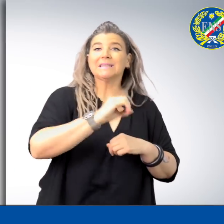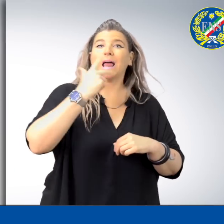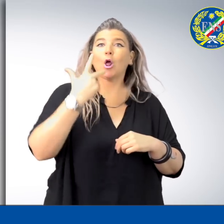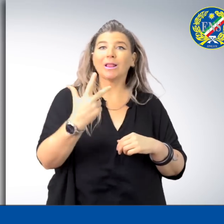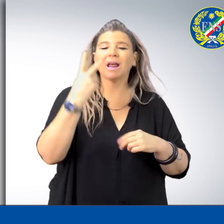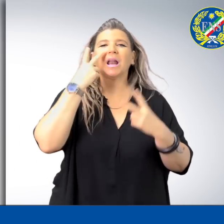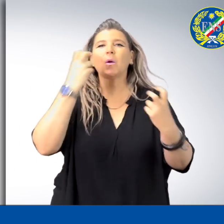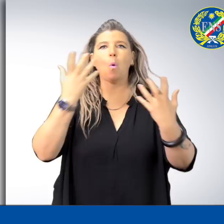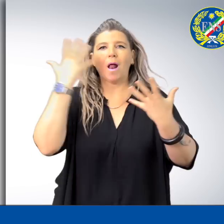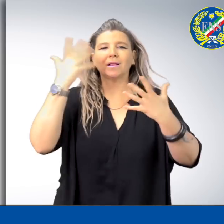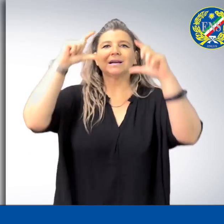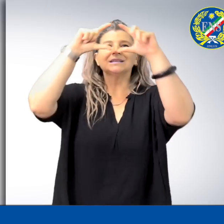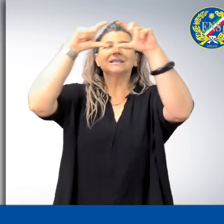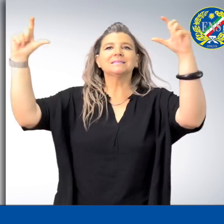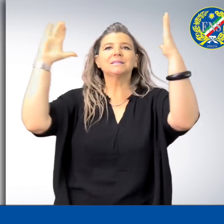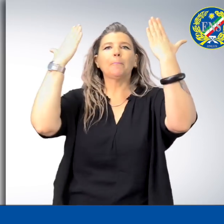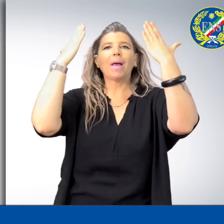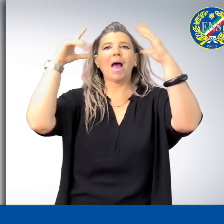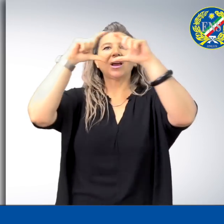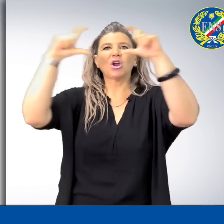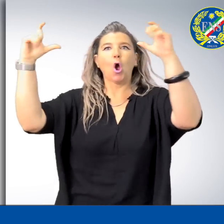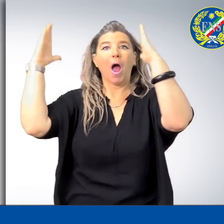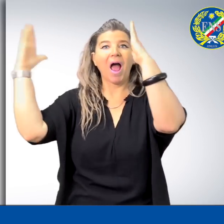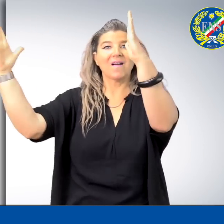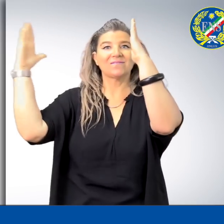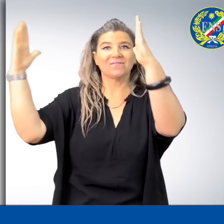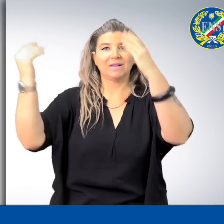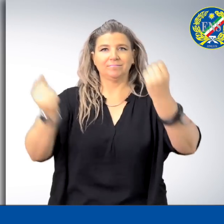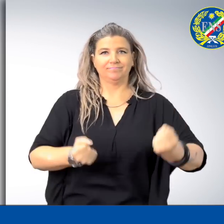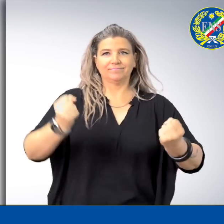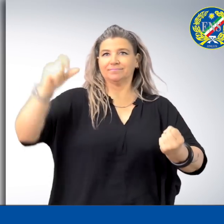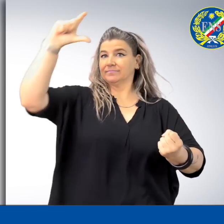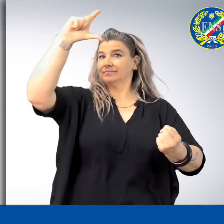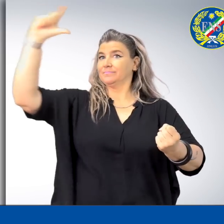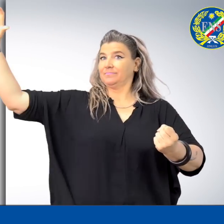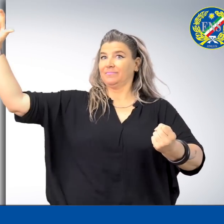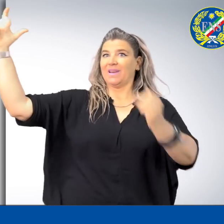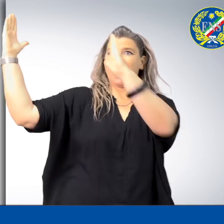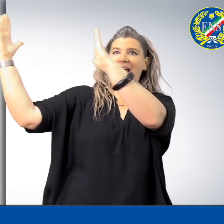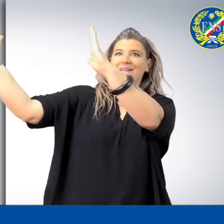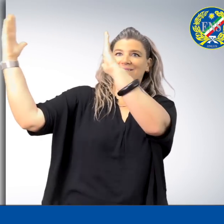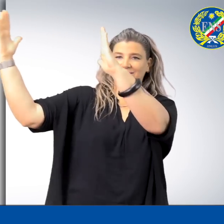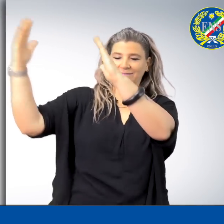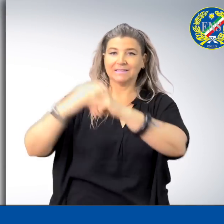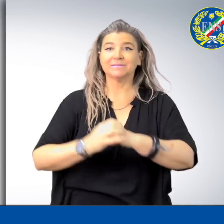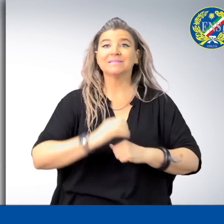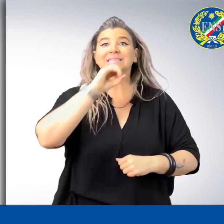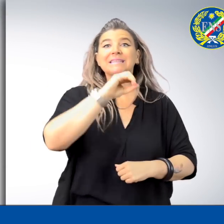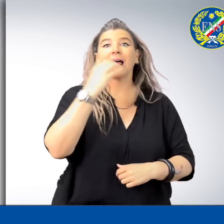Il sottocodice 03 riguarda il dispositivo interno aggiuntivo che permette una visione laterale.